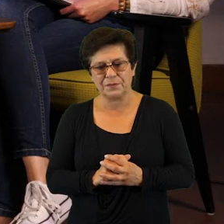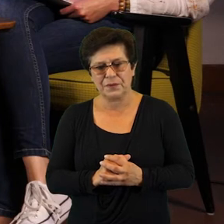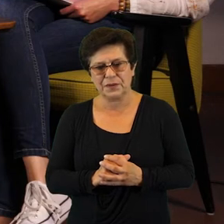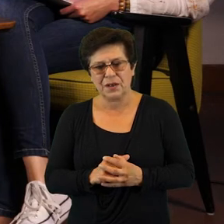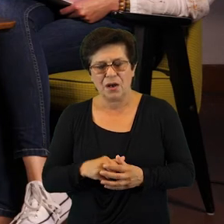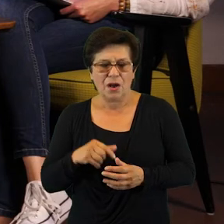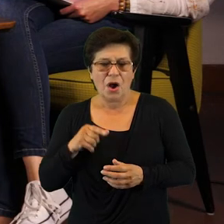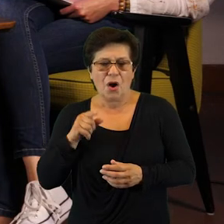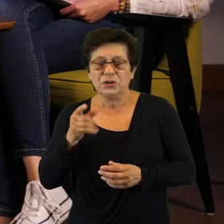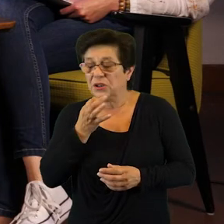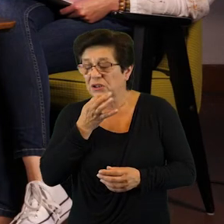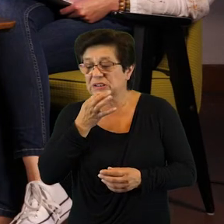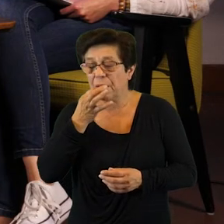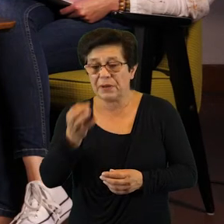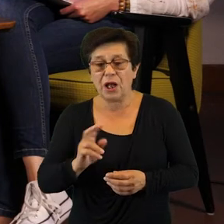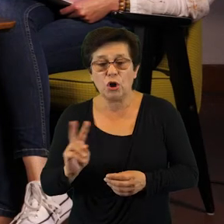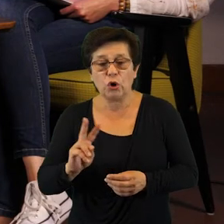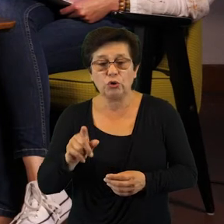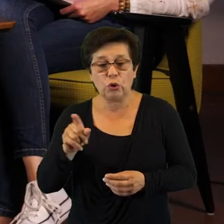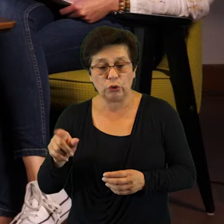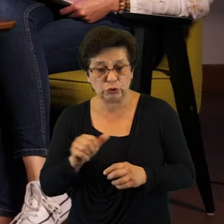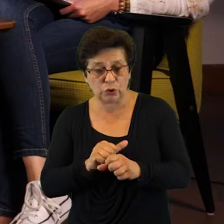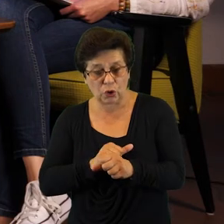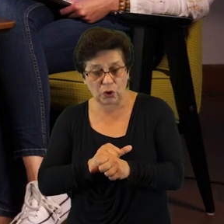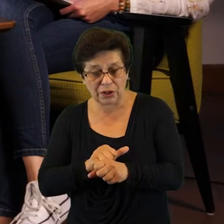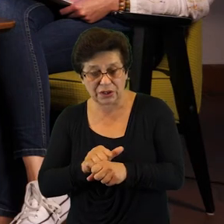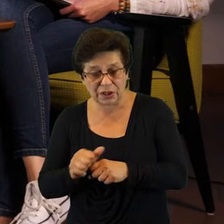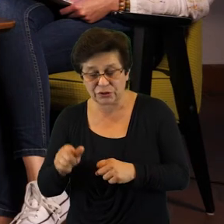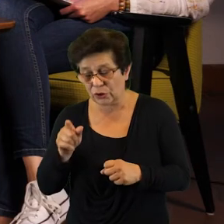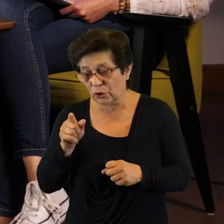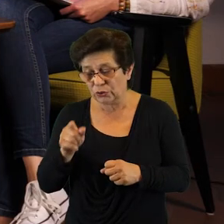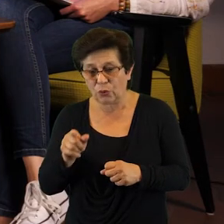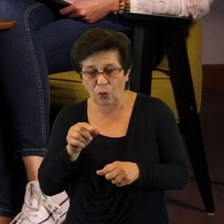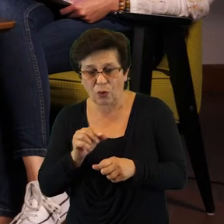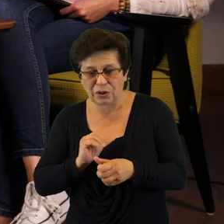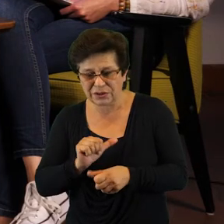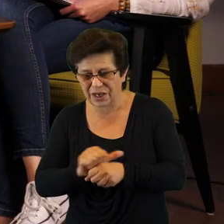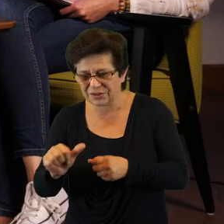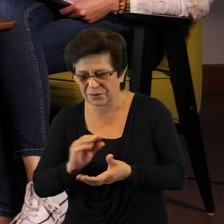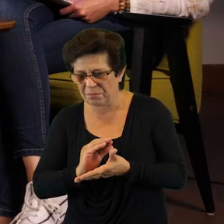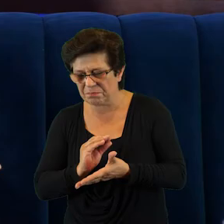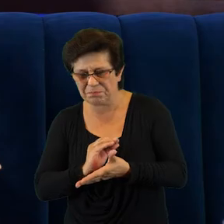I oni go zapytali: "A kto to jest?". A on mówi: "To jest takie antysemickie pismo, on tu przyjechał, zrobił was w konia,